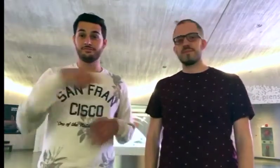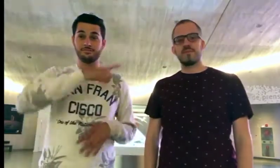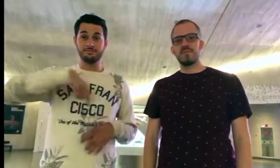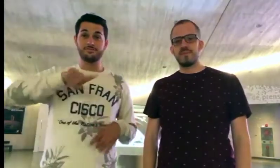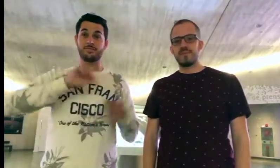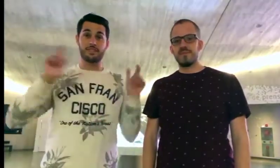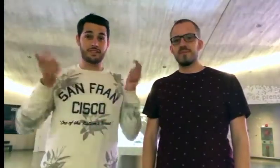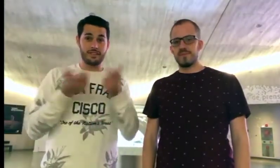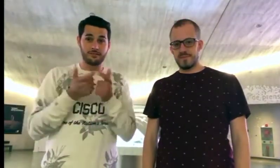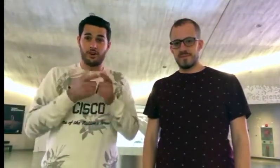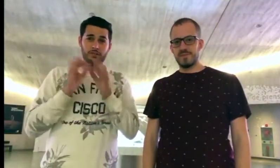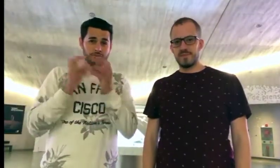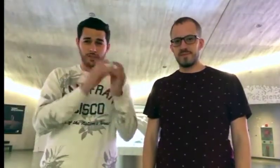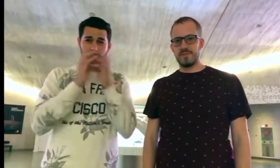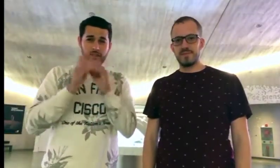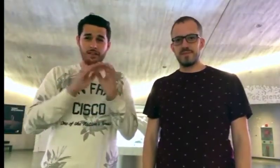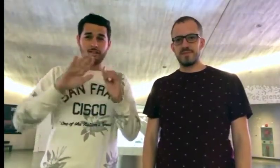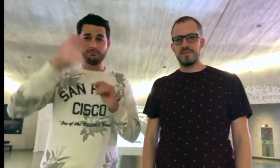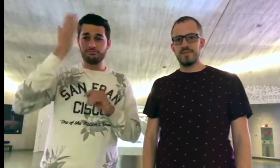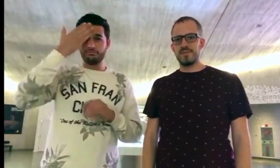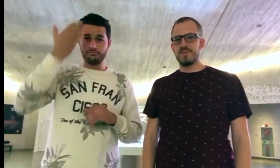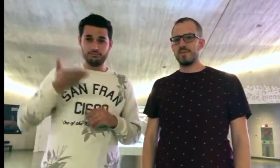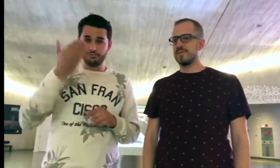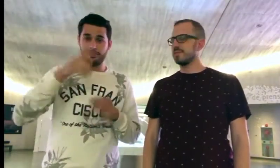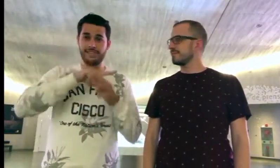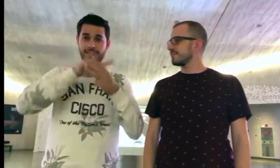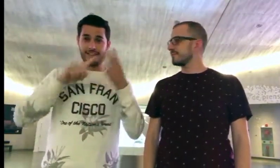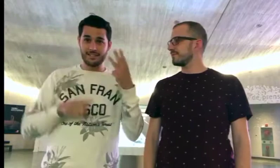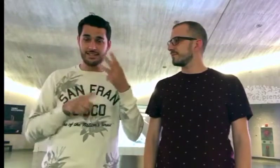En la reunión se ha hablado principalmente de tres asuntos: